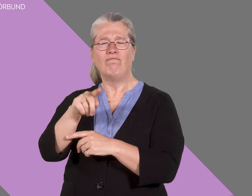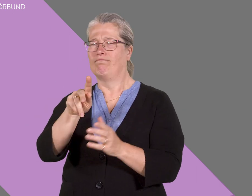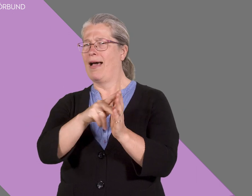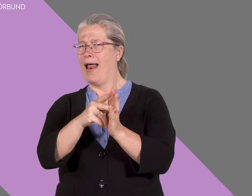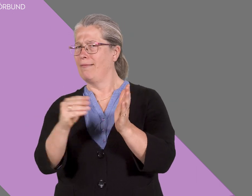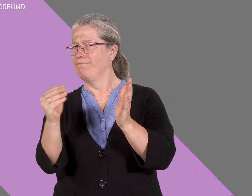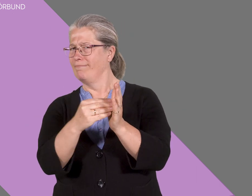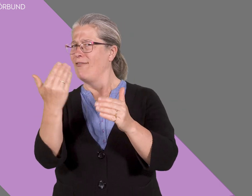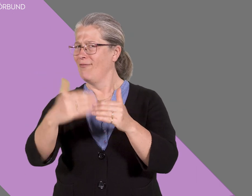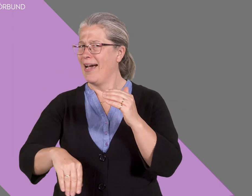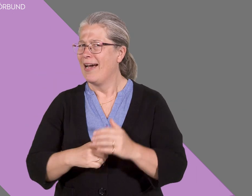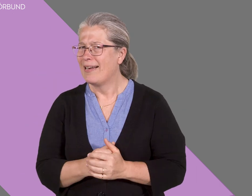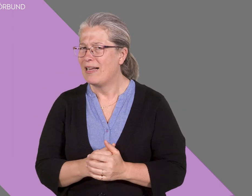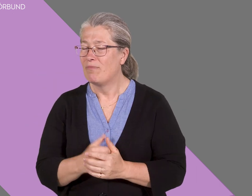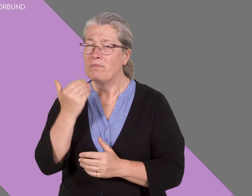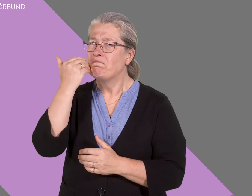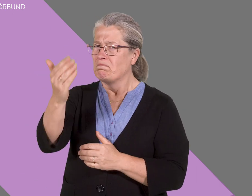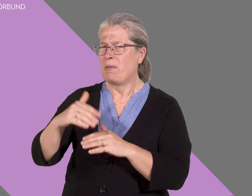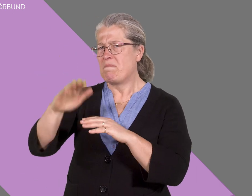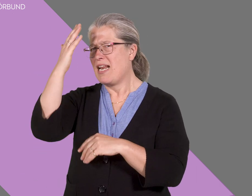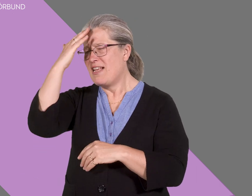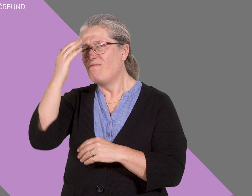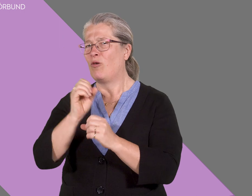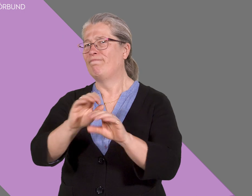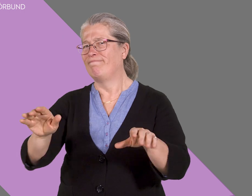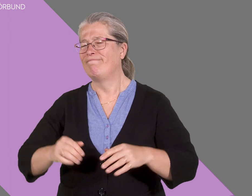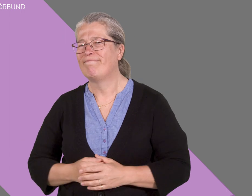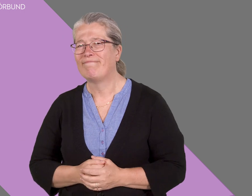så pricka färdigt in dagen i din kalender! Mera information följer senare!